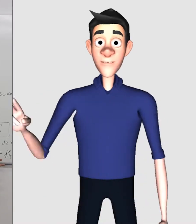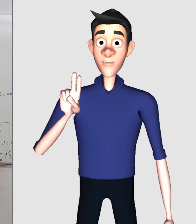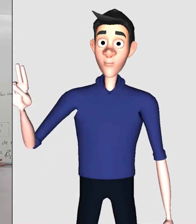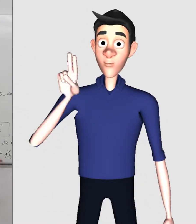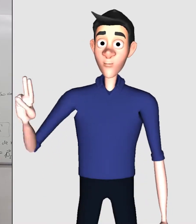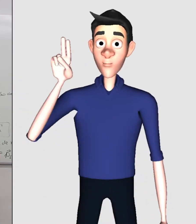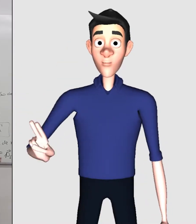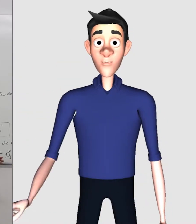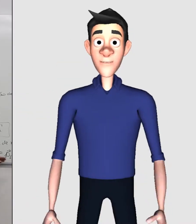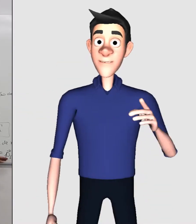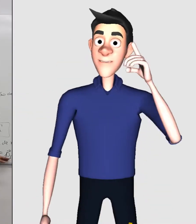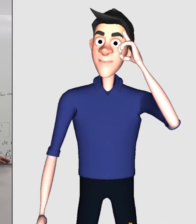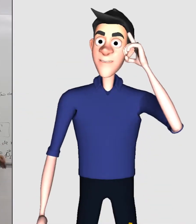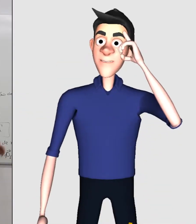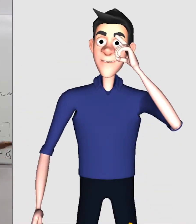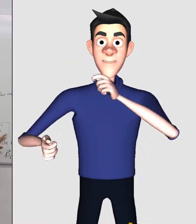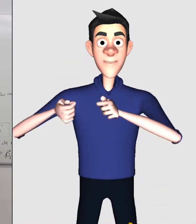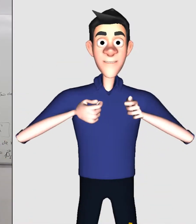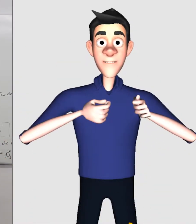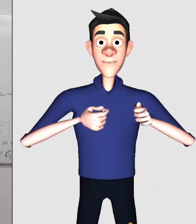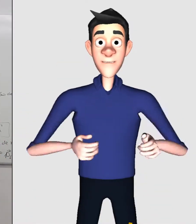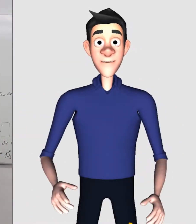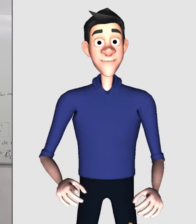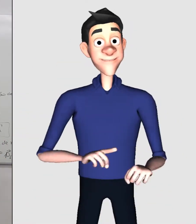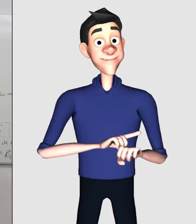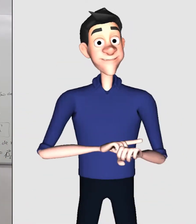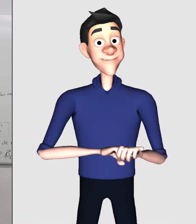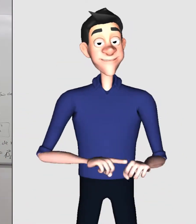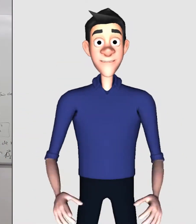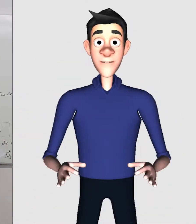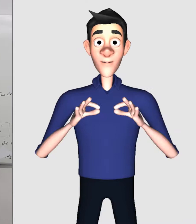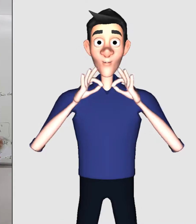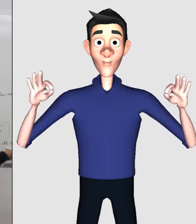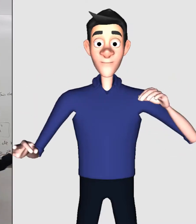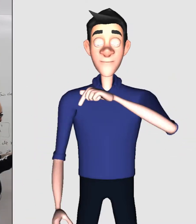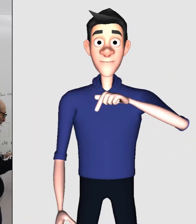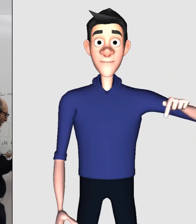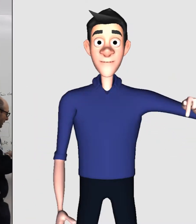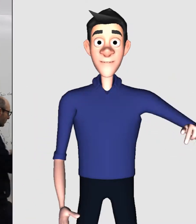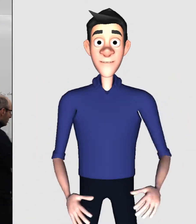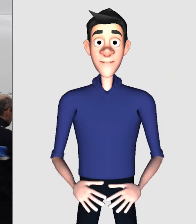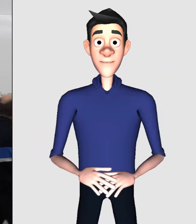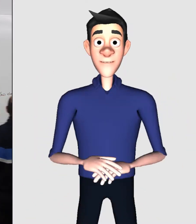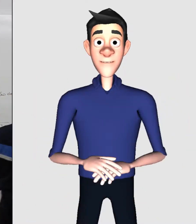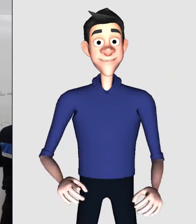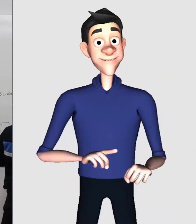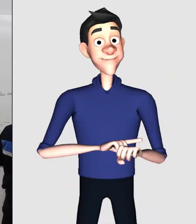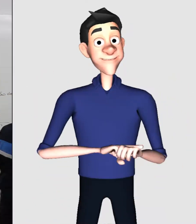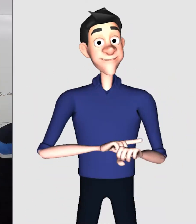Tem que ser assim, porque se não vai mudar a velocidade Como fica o momento inicial?